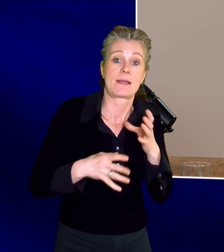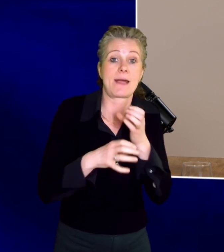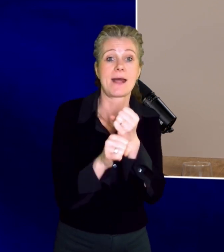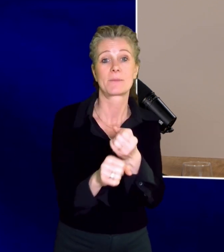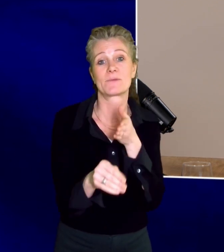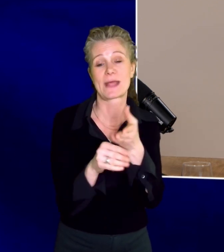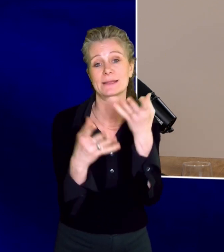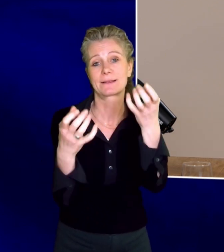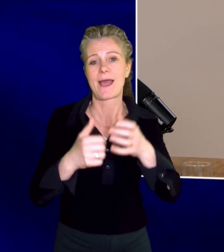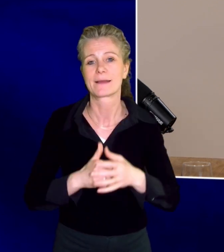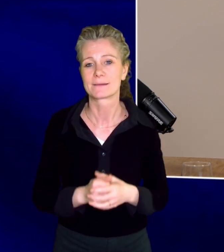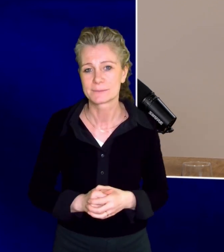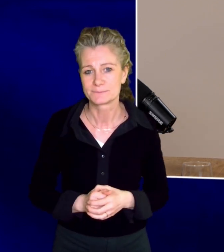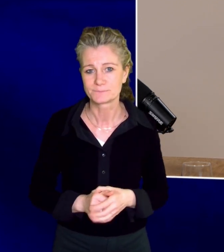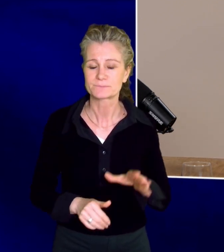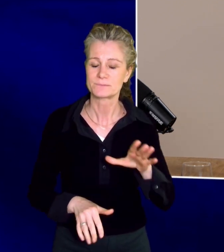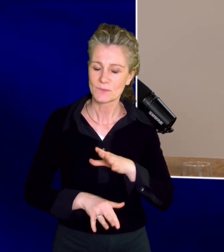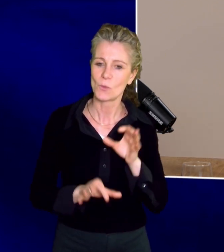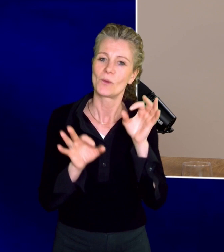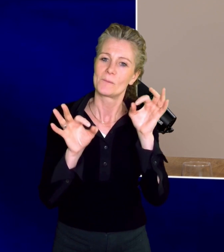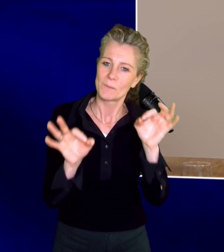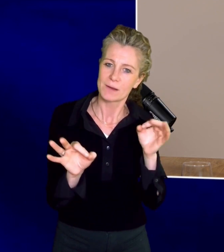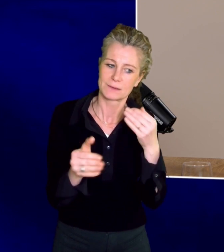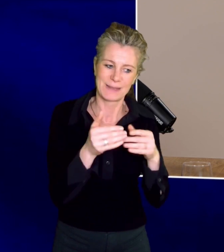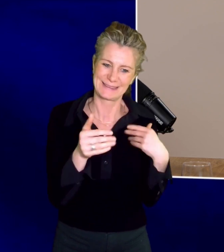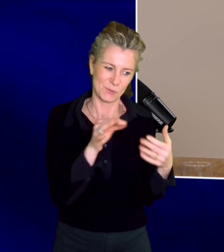Ook nog een prachtige manier van contact hebben met elkaar, dat zijn onze breakout-rooms. Die gaan zo dadelijk starten.